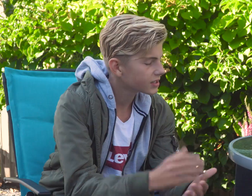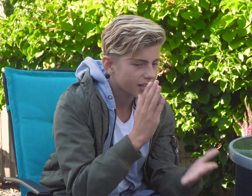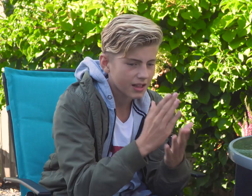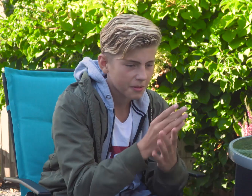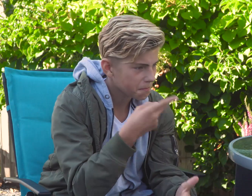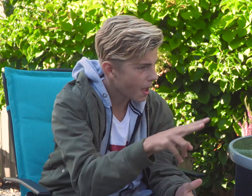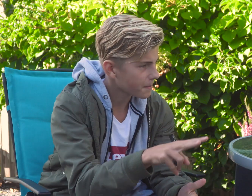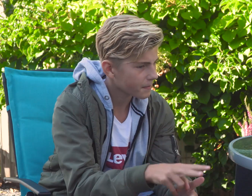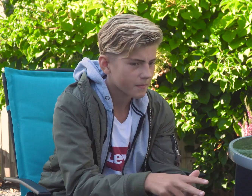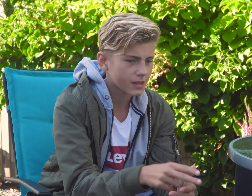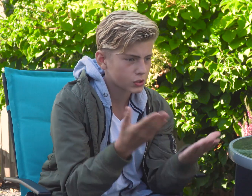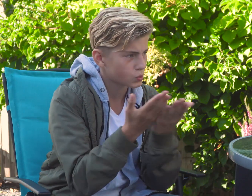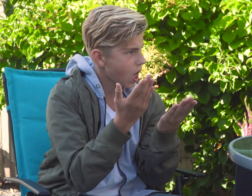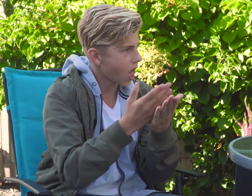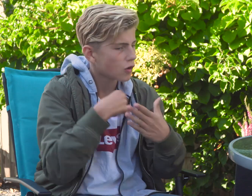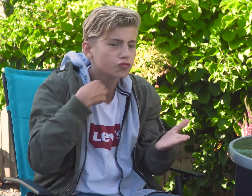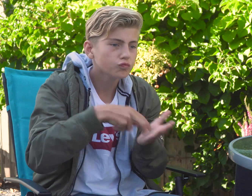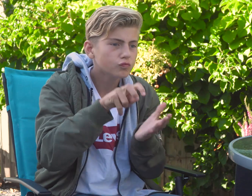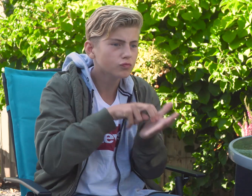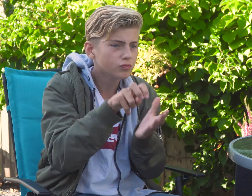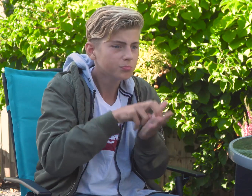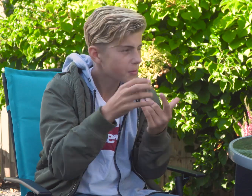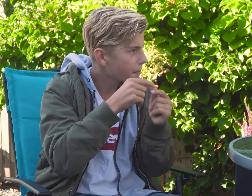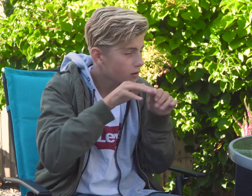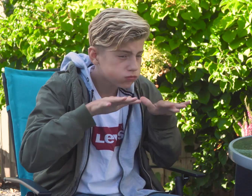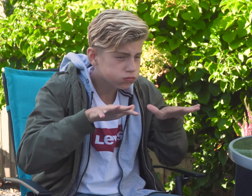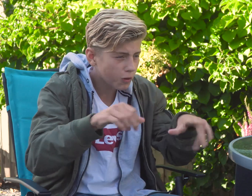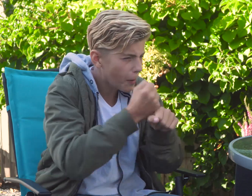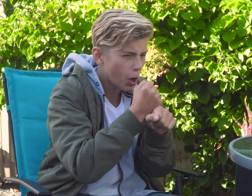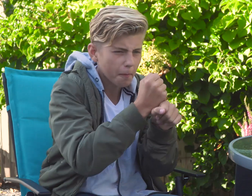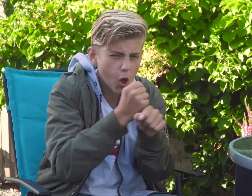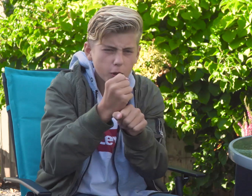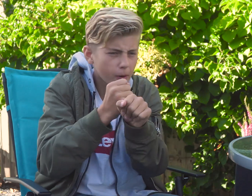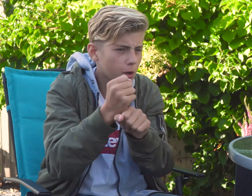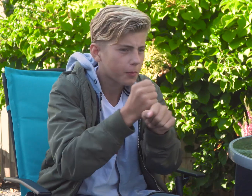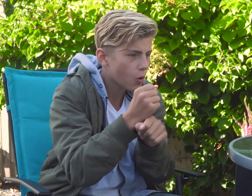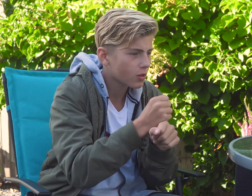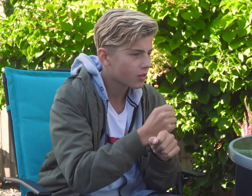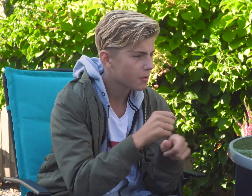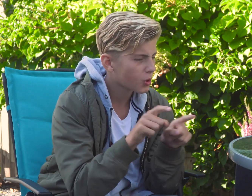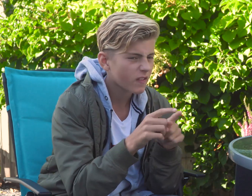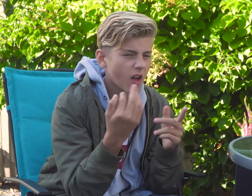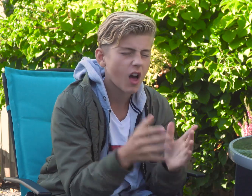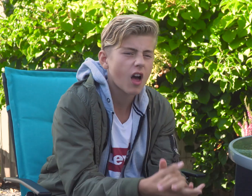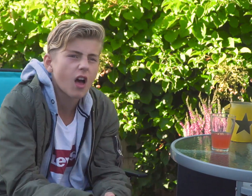Riktig. På veien fra skolen gikk jeg og det var brune og atter brune blad på bakken. Og hva betyr det..?